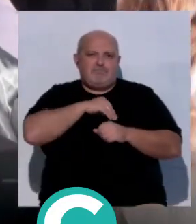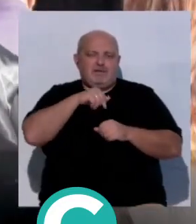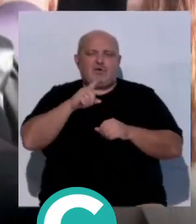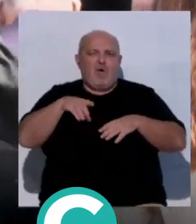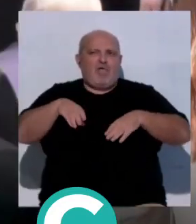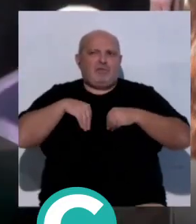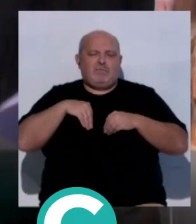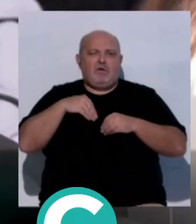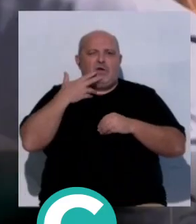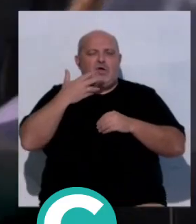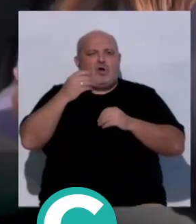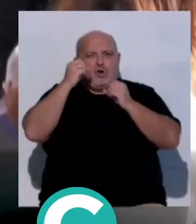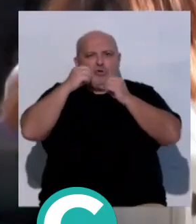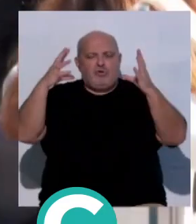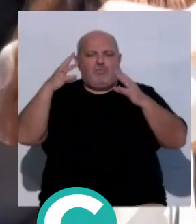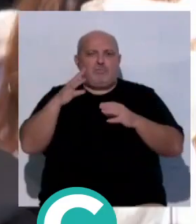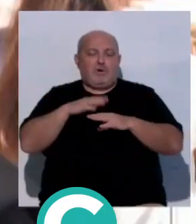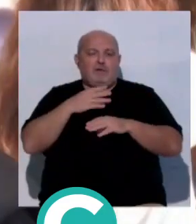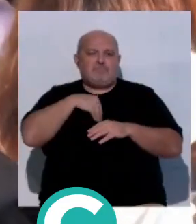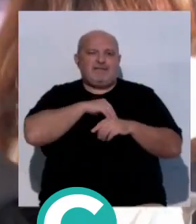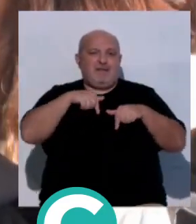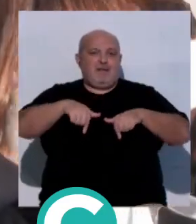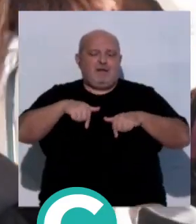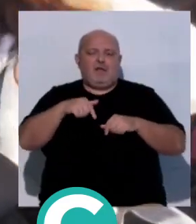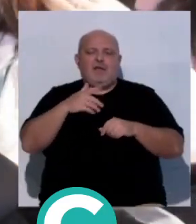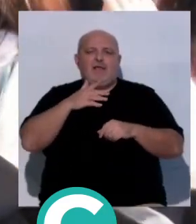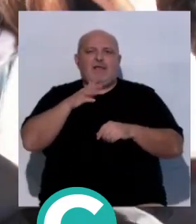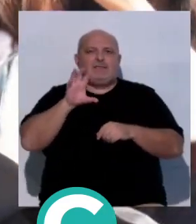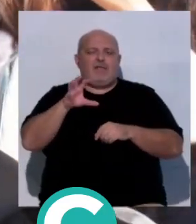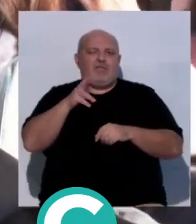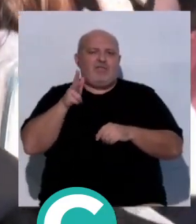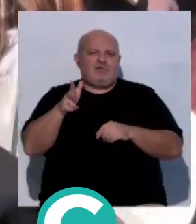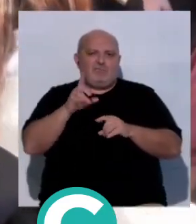con idea el concepto de porque en España es un estado de derecho ejemplar y nunca se ha hecho